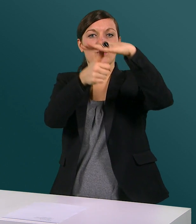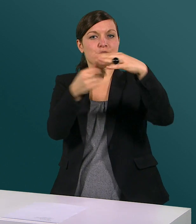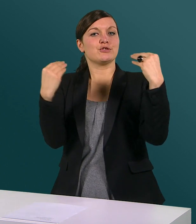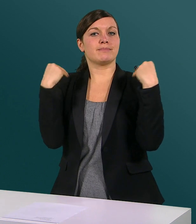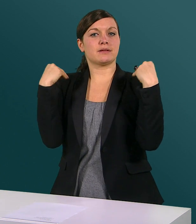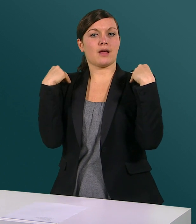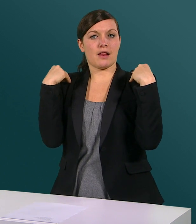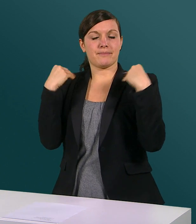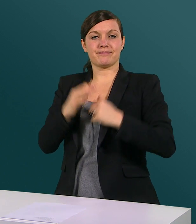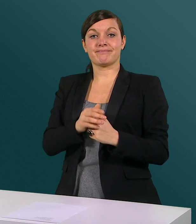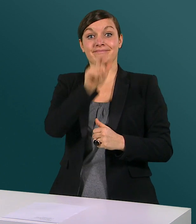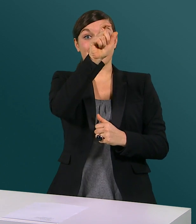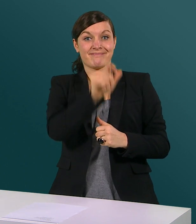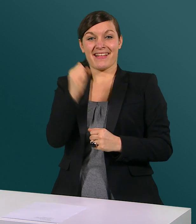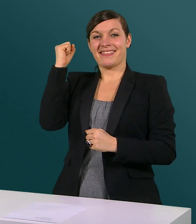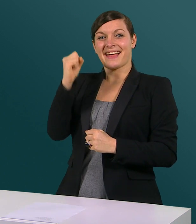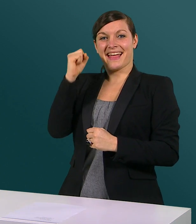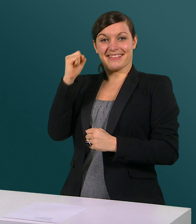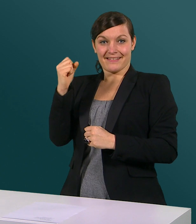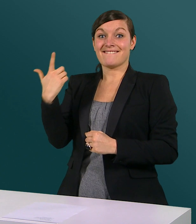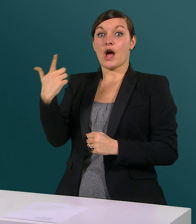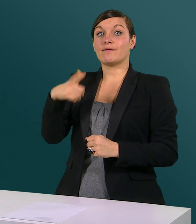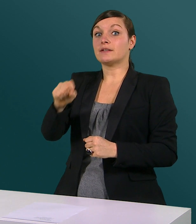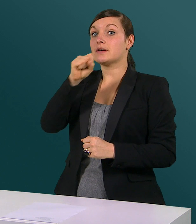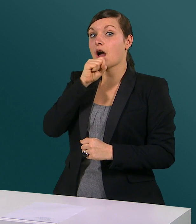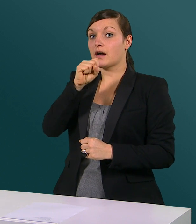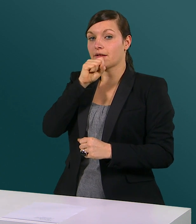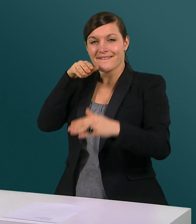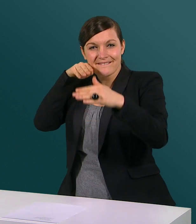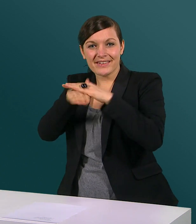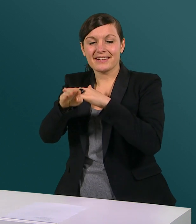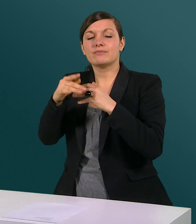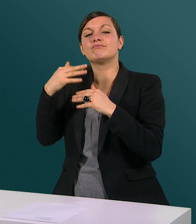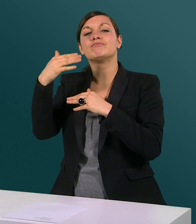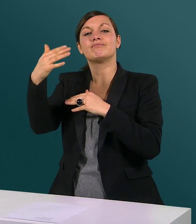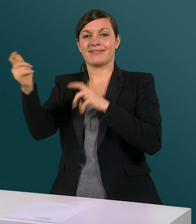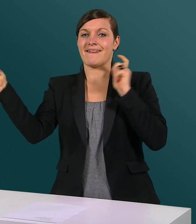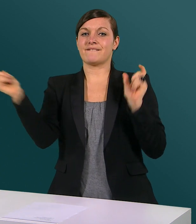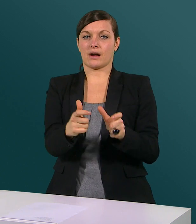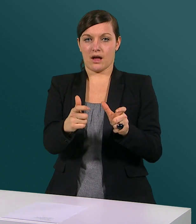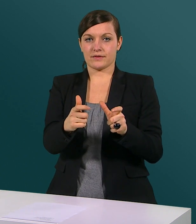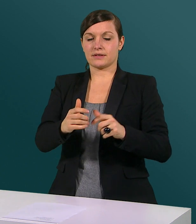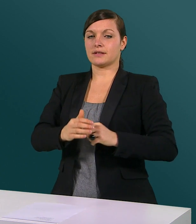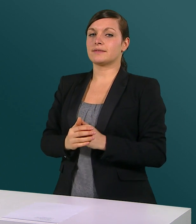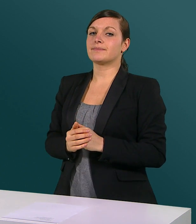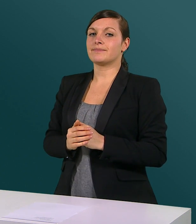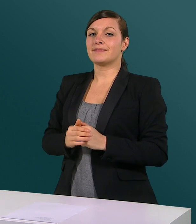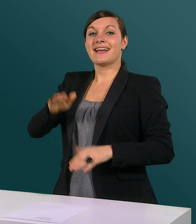Er wurde mit einem Helikopter ins Spital geflogen. Der 22jährige Täter flüchtete, wurde aber später verhaftet.